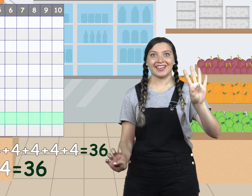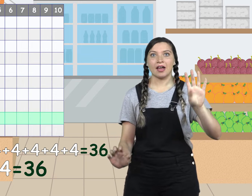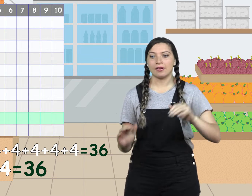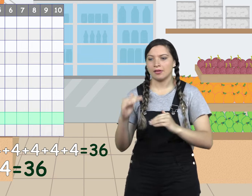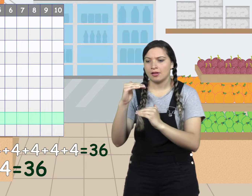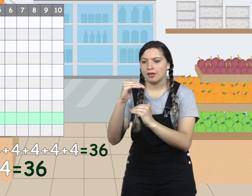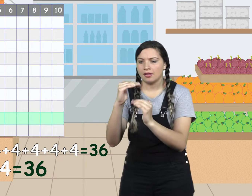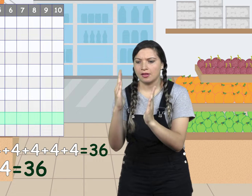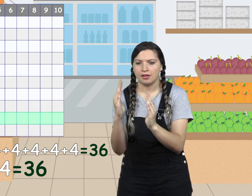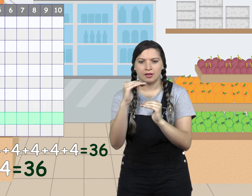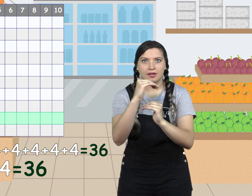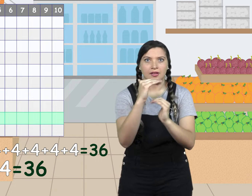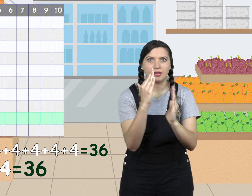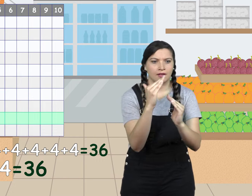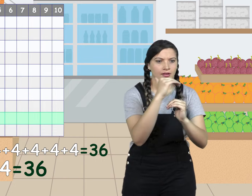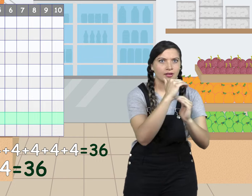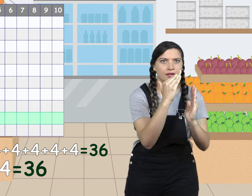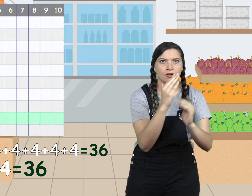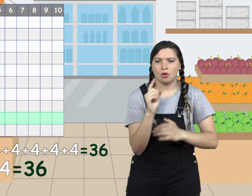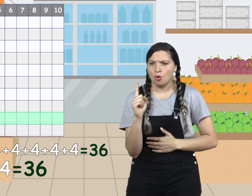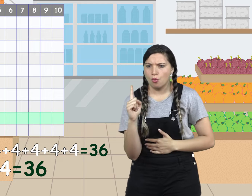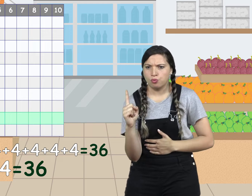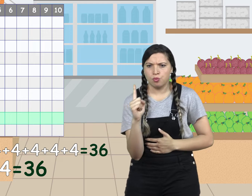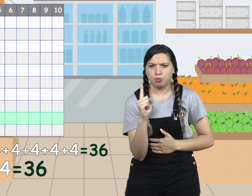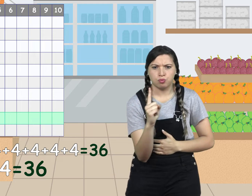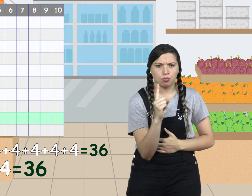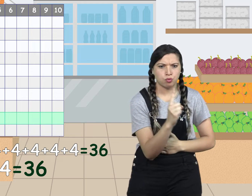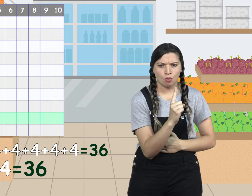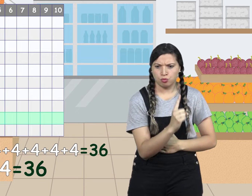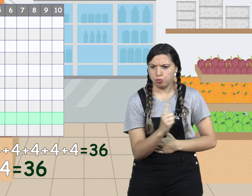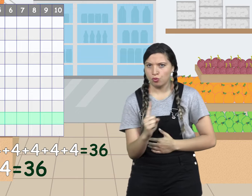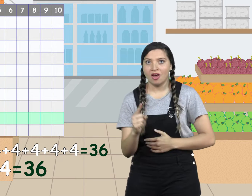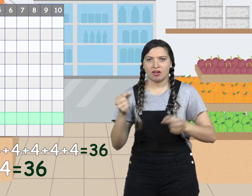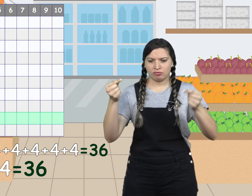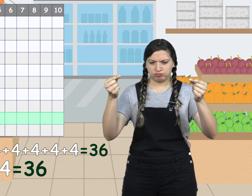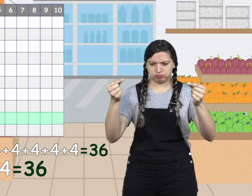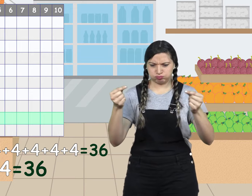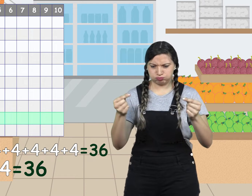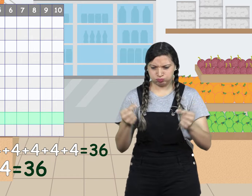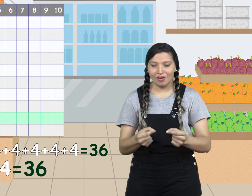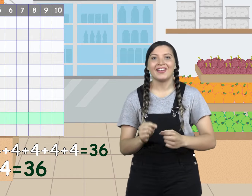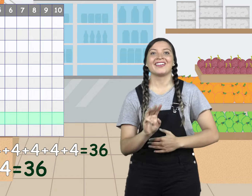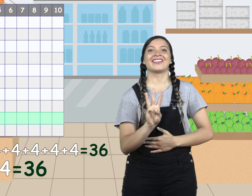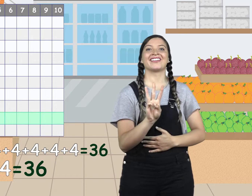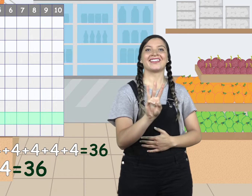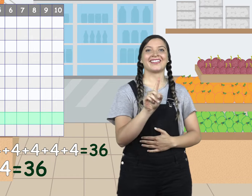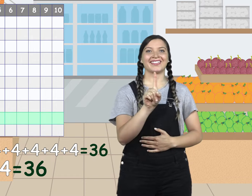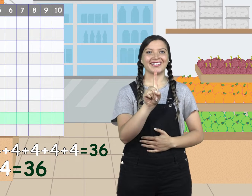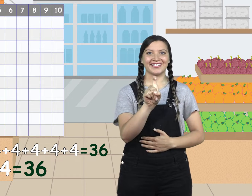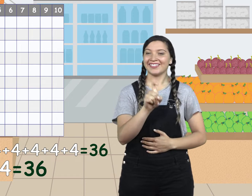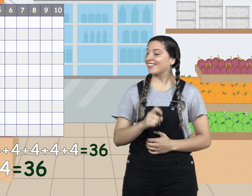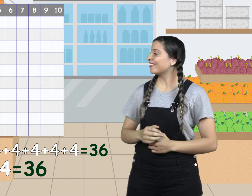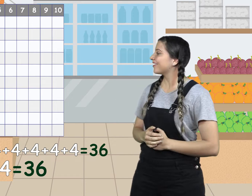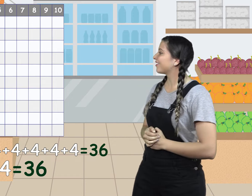Si sumamos cada uno de los cuadritos nos da treinta y seis.